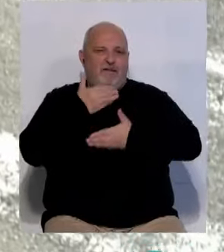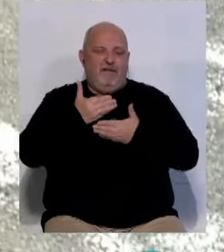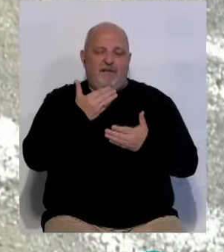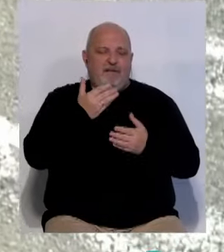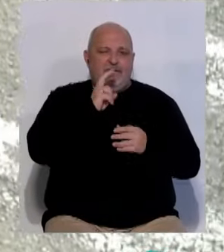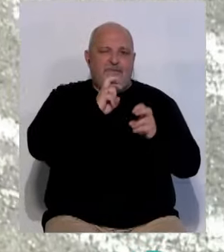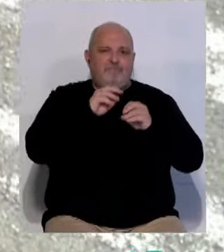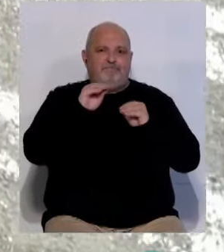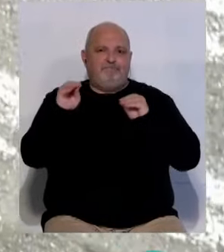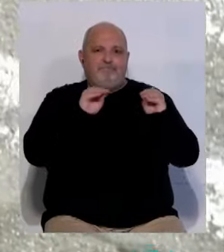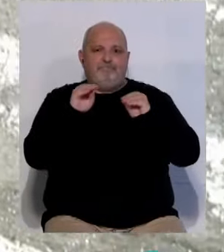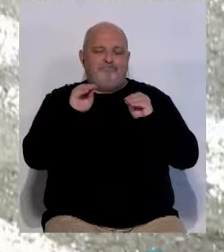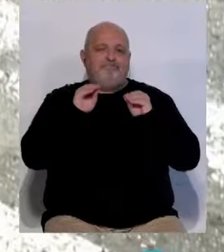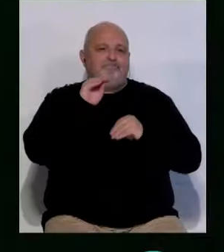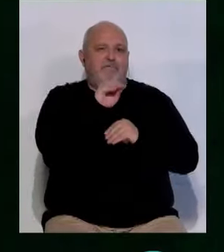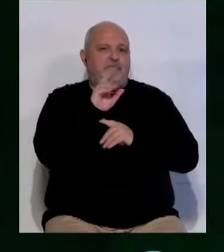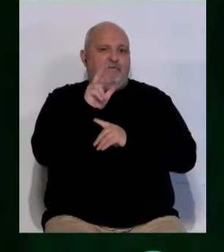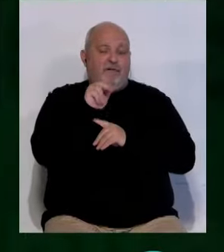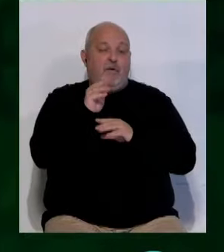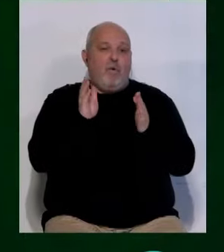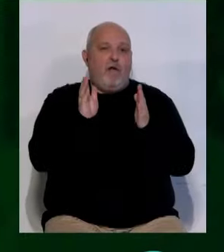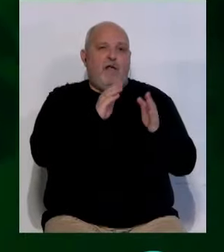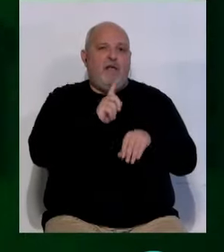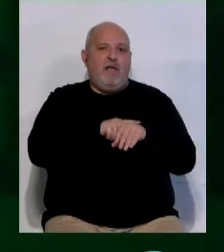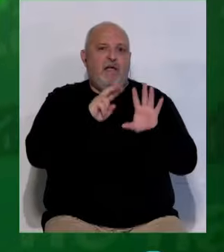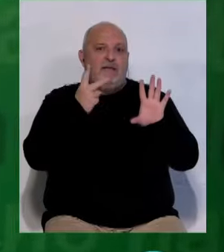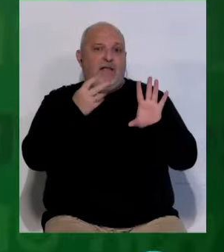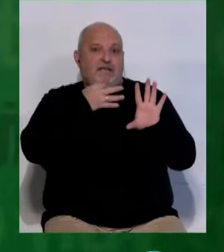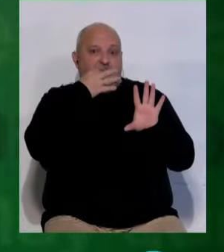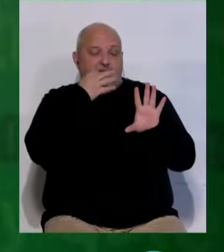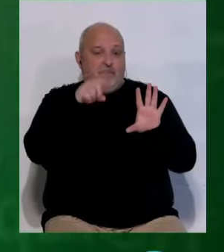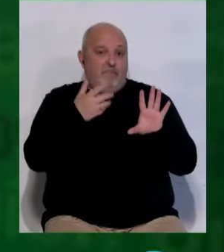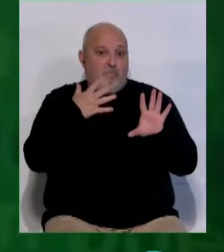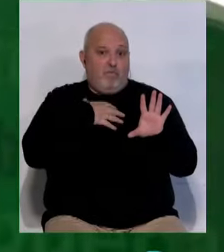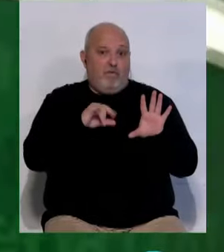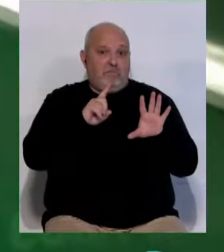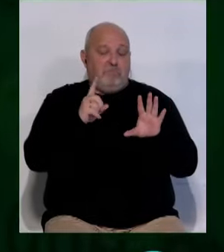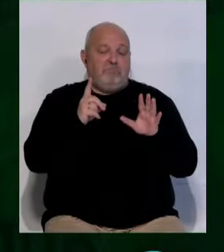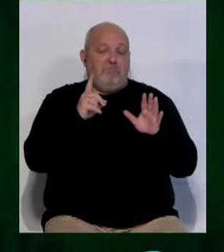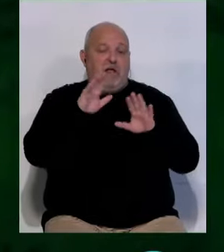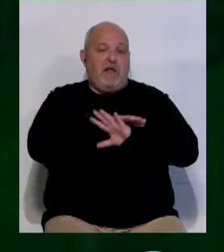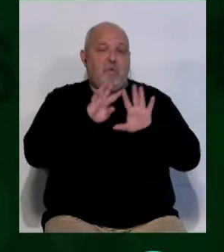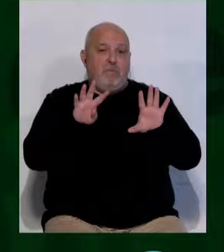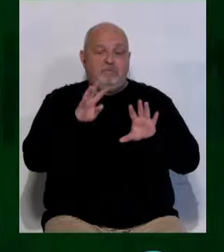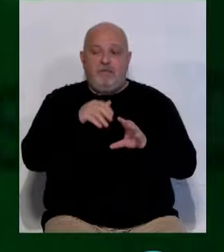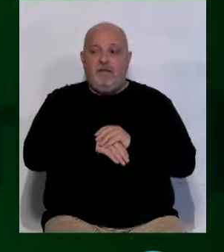ser pero el viernes otras veces se ha adelantado un partido a las 7 de la tarde nunca lleo a gusto